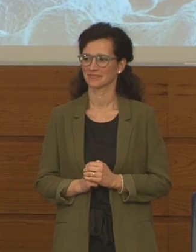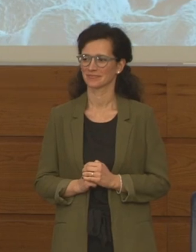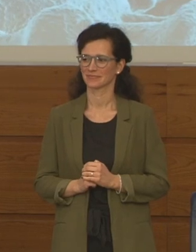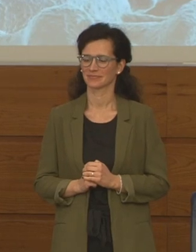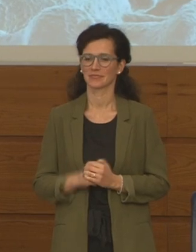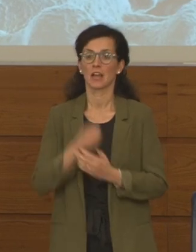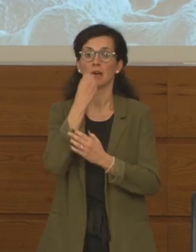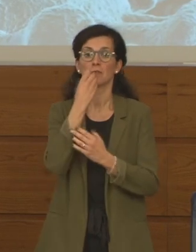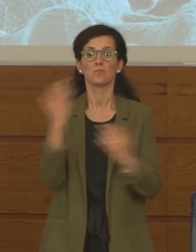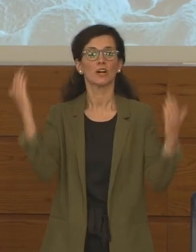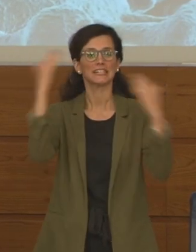Buonasera